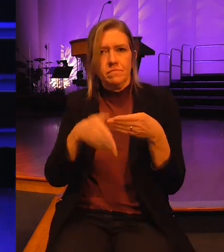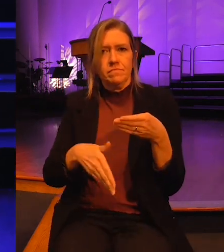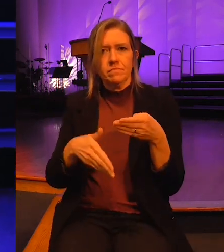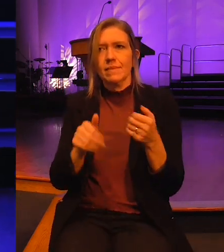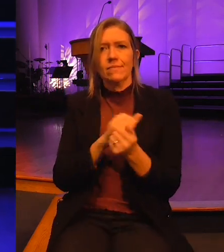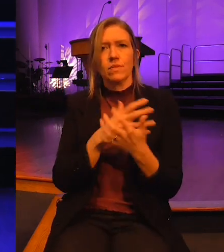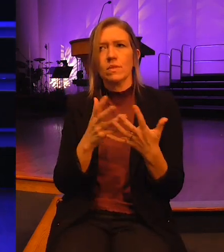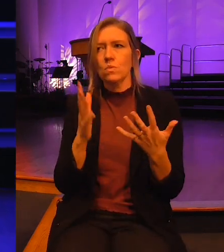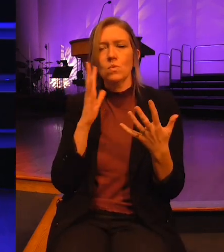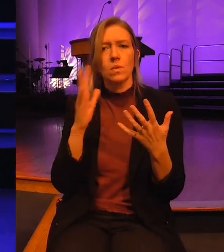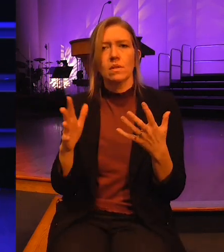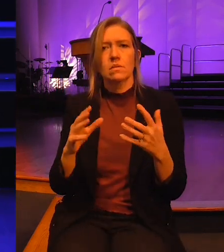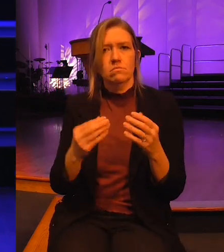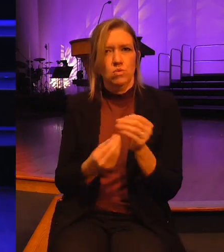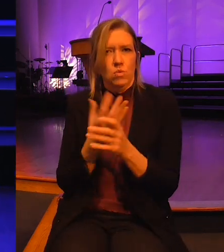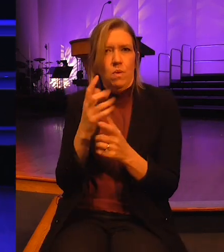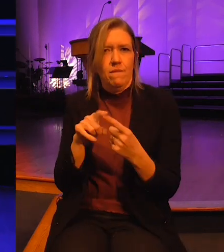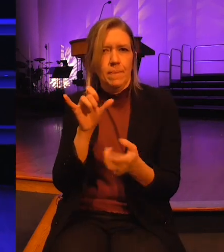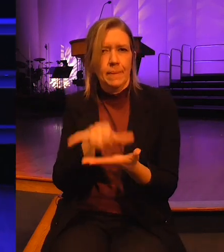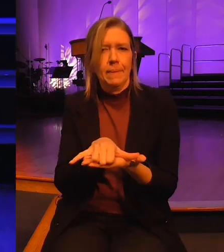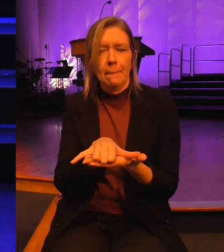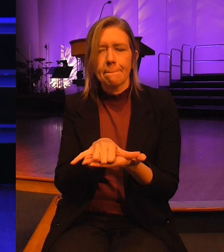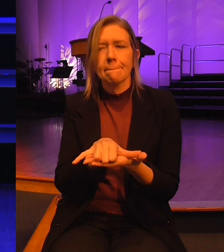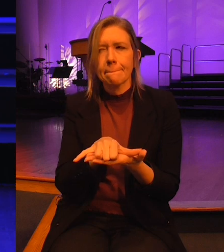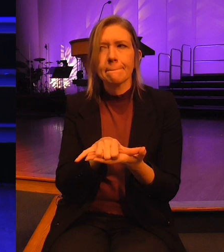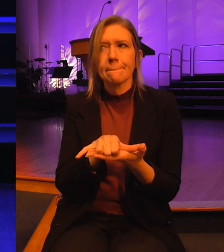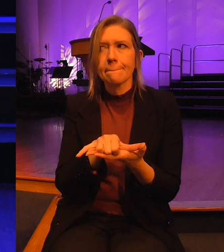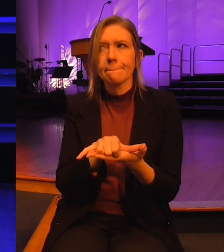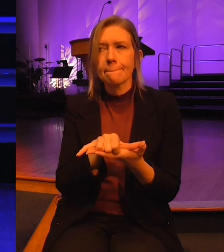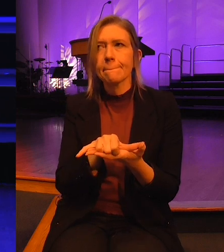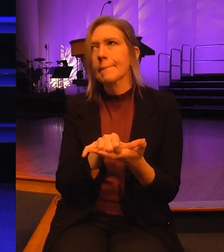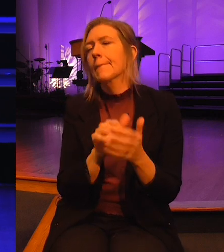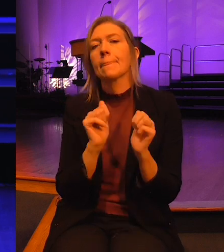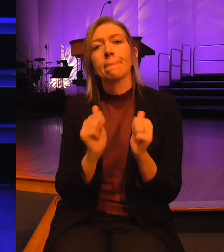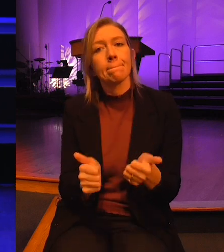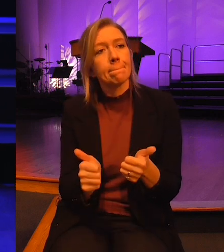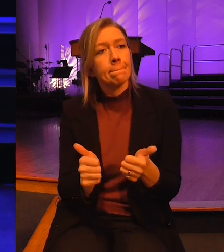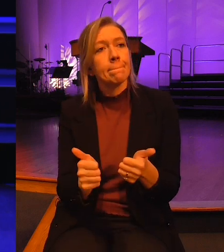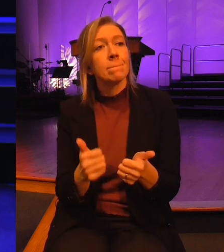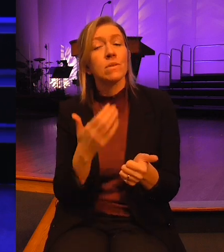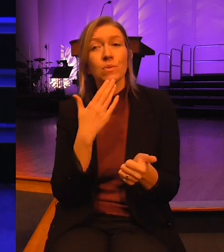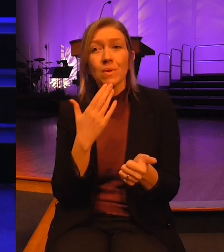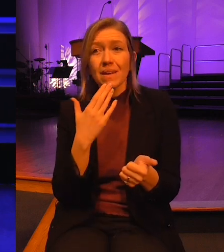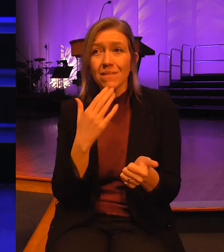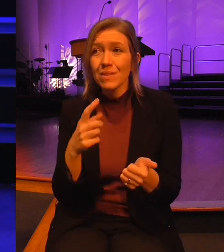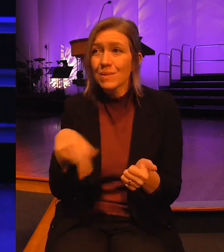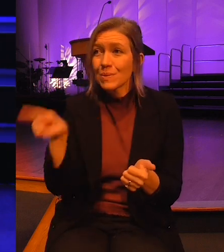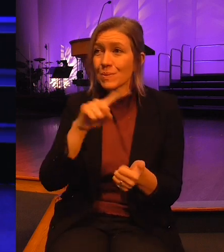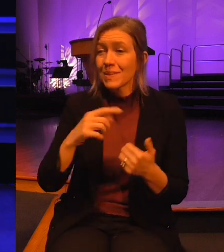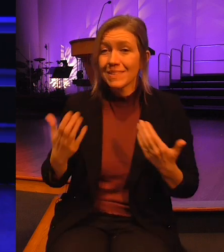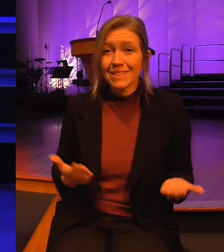de eso, está bien, estoy muy agradecido de que todos estén aquí. Lo voy a poner en